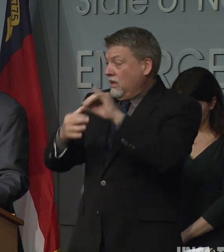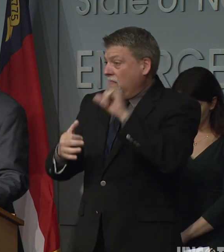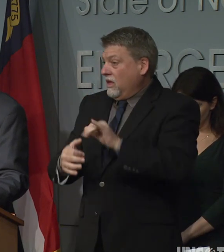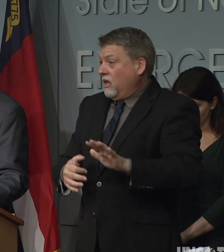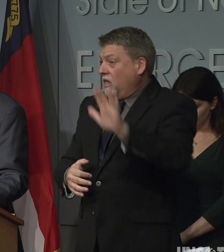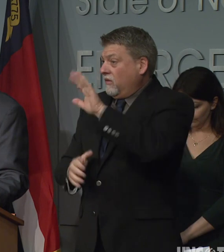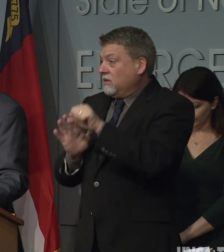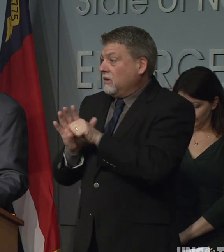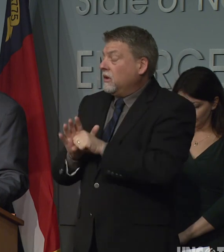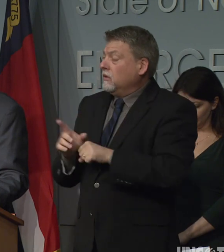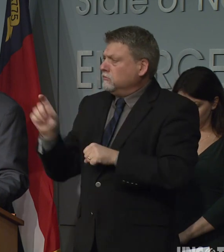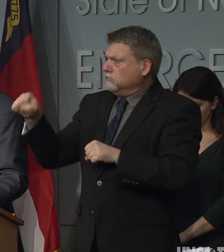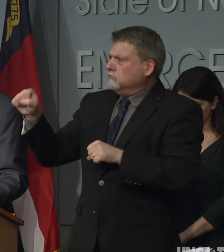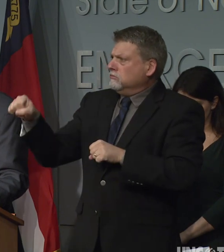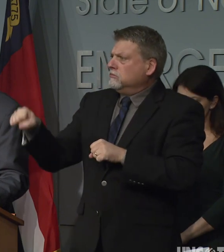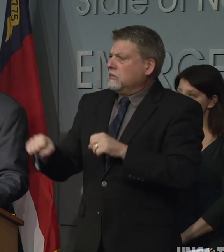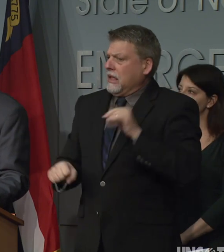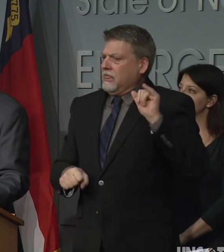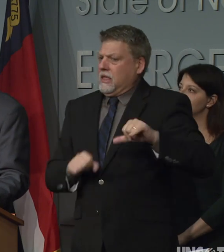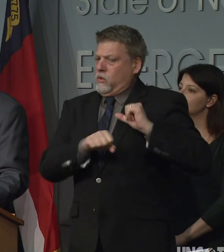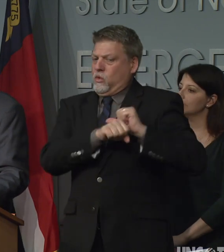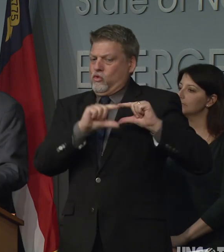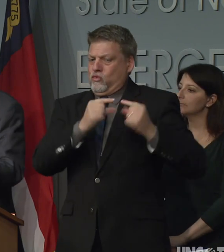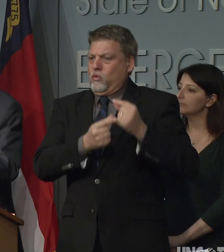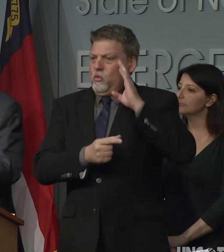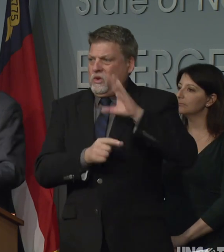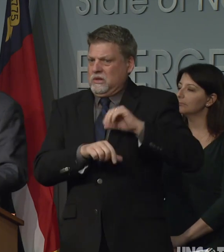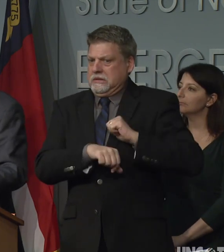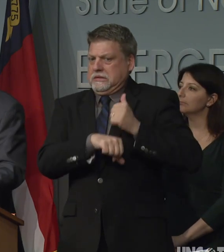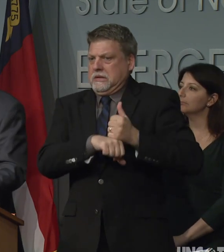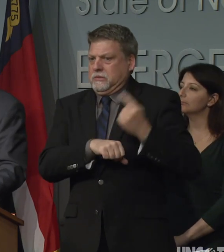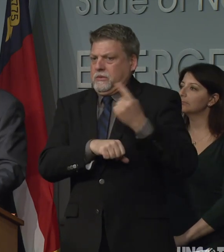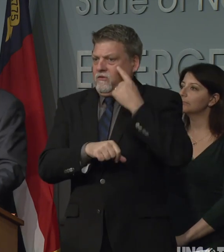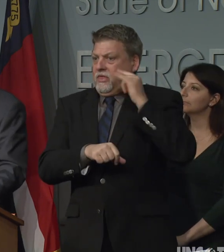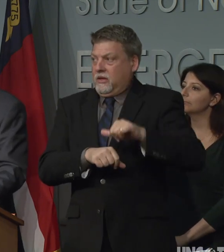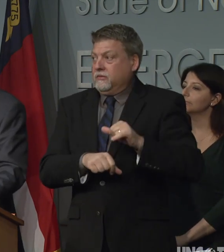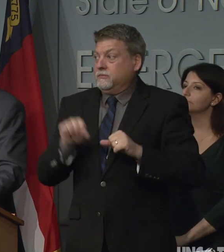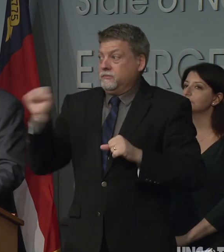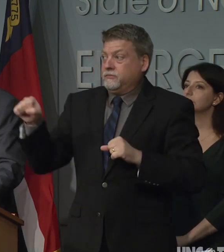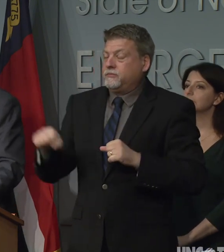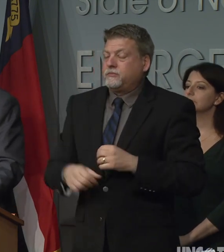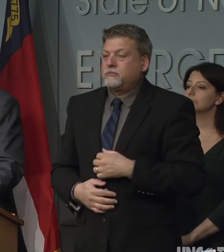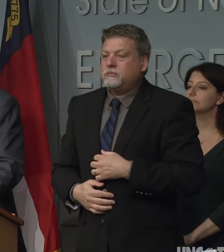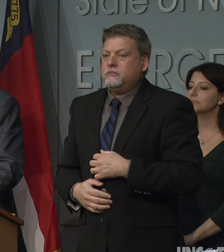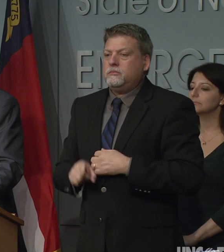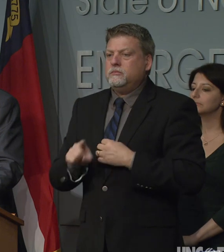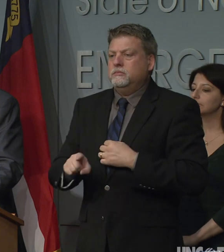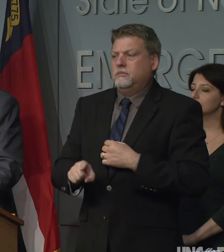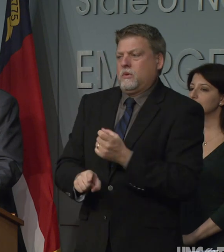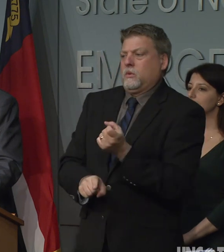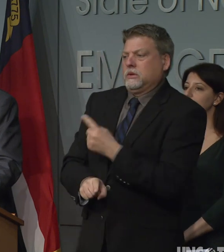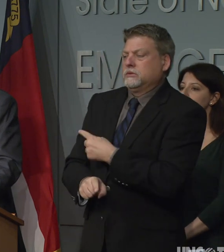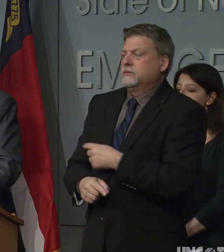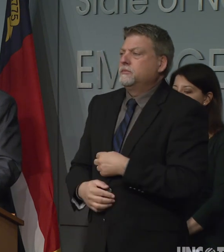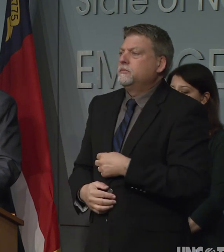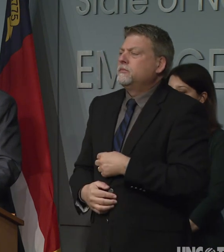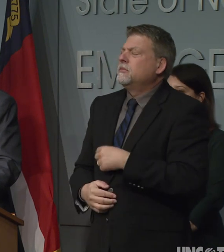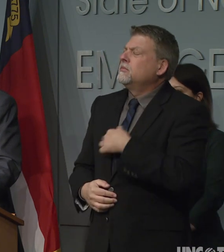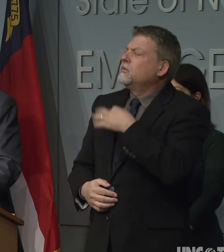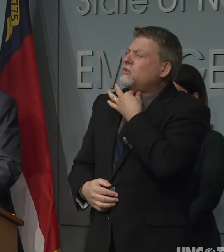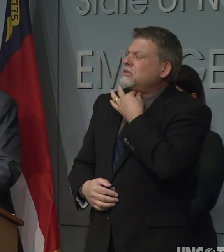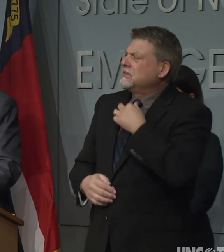puede coordinar esto es algo que este grupo, selvin cargarte hacer y yo tengo una pregunta acerca